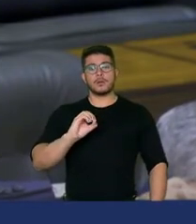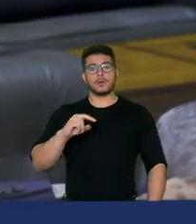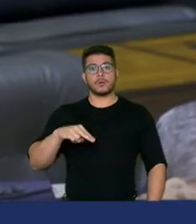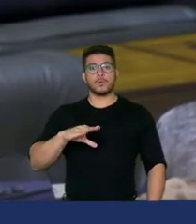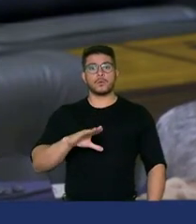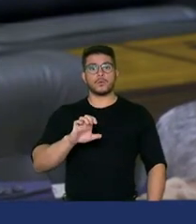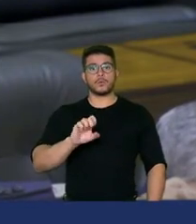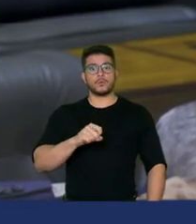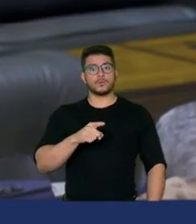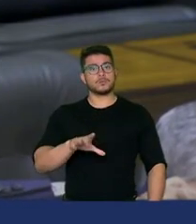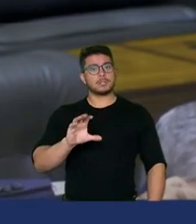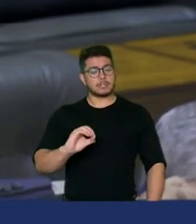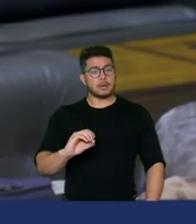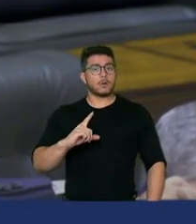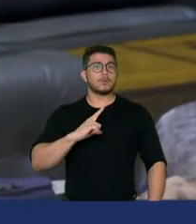COMPREENDER QUE AS PALAVRAS